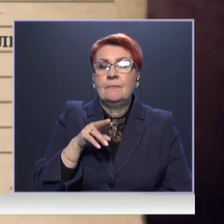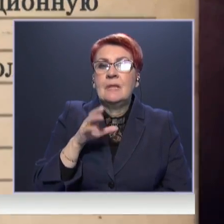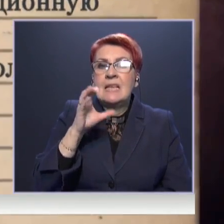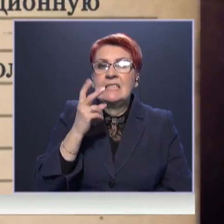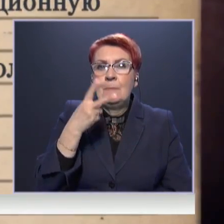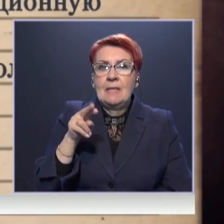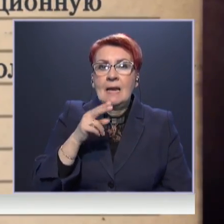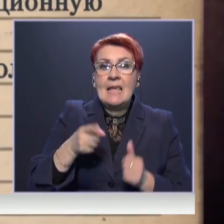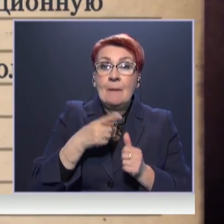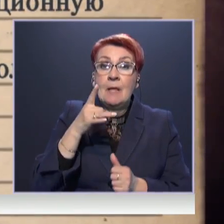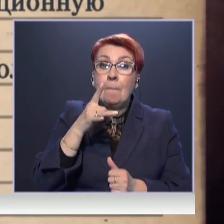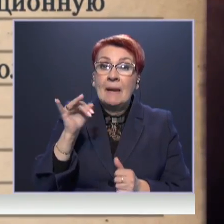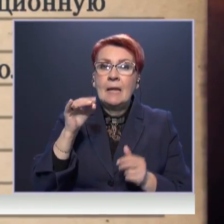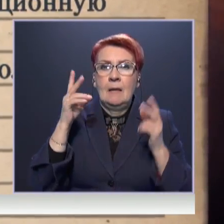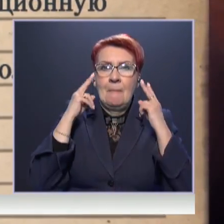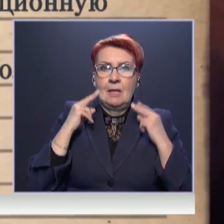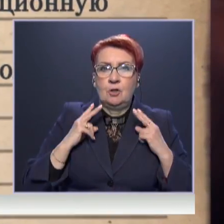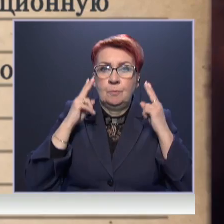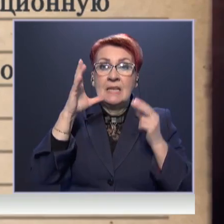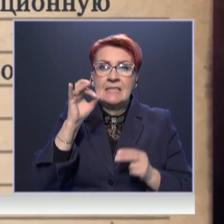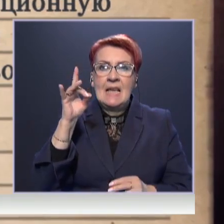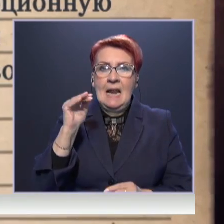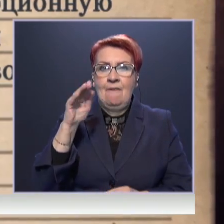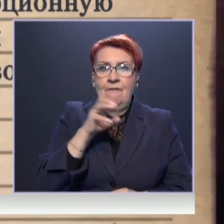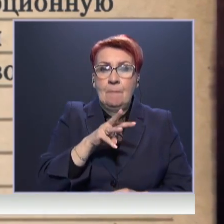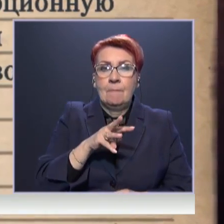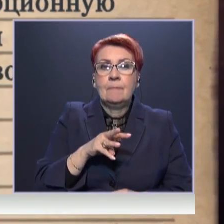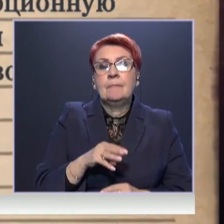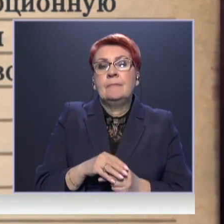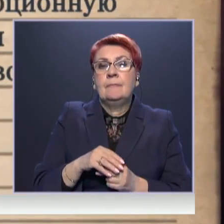при монашеском постриге Серафим звание архиепископу